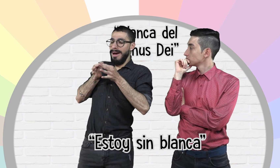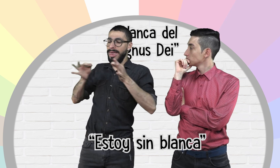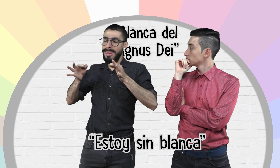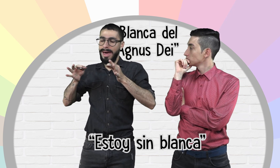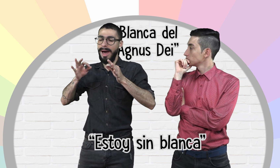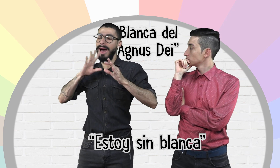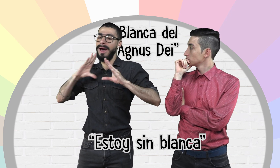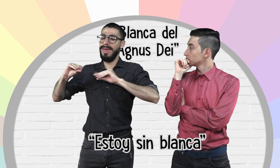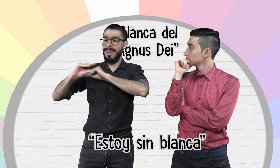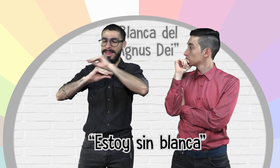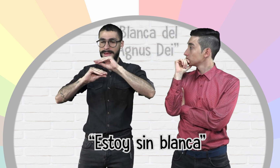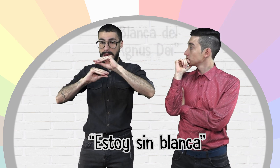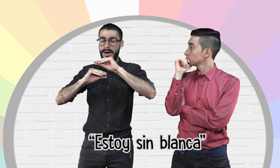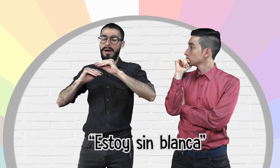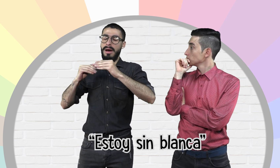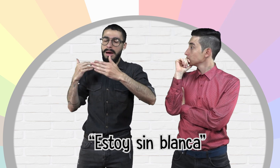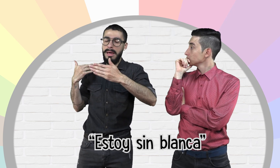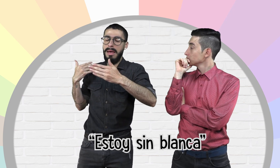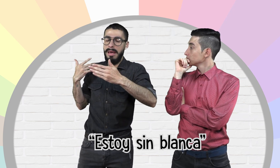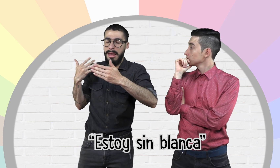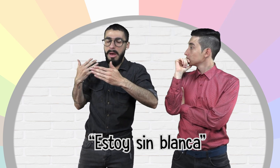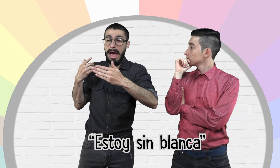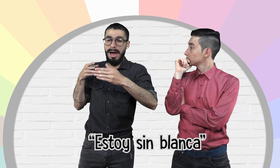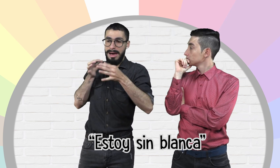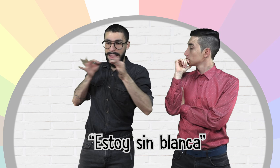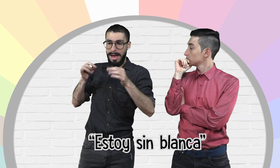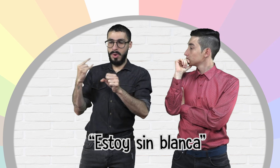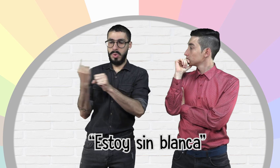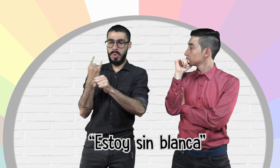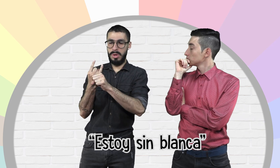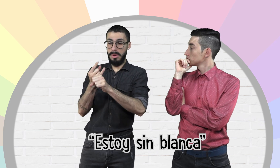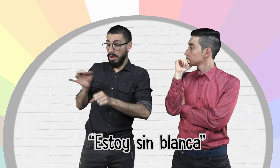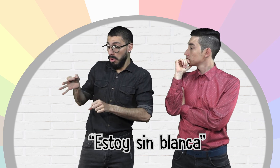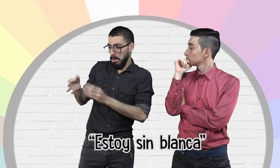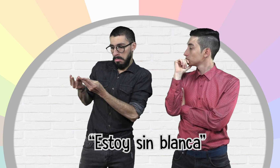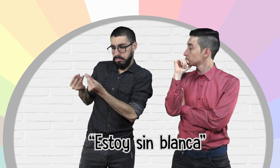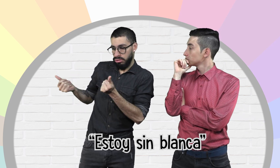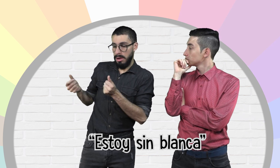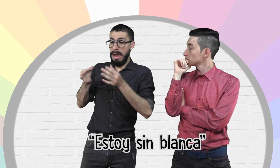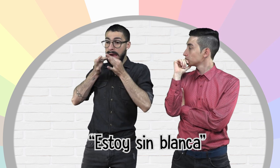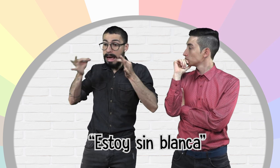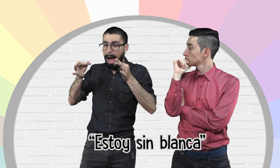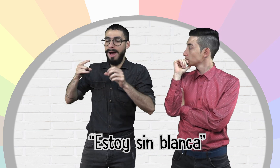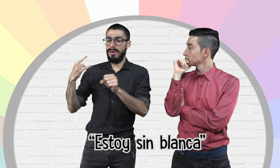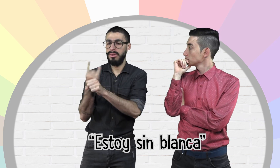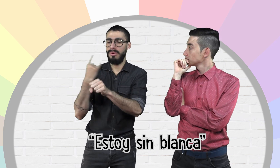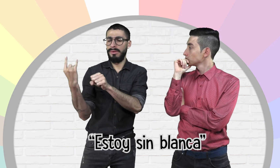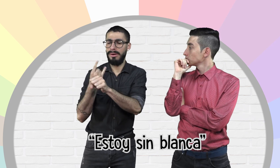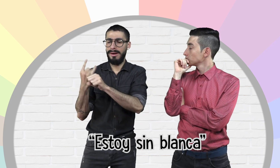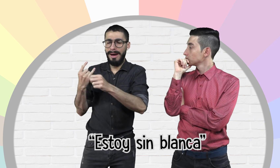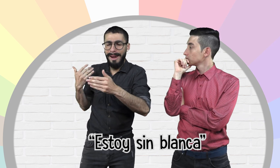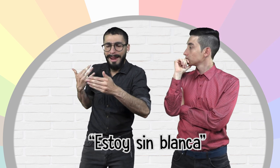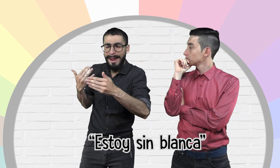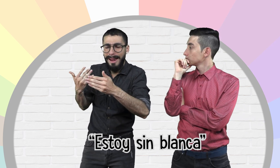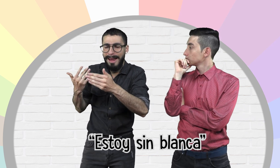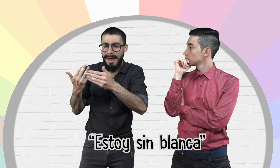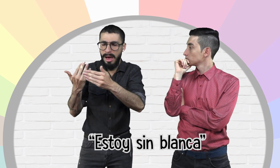Con el pasar del tiempo los hablantes aún seguían utilizando la frase inscrita en la moneda. Más tarde despareció la moneda, y aun así la frase no cayó en desuso.